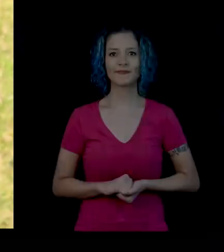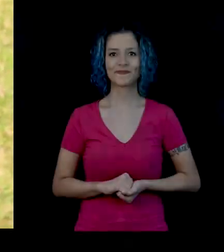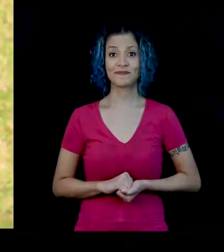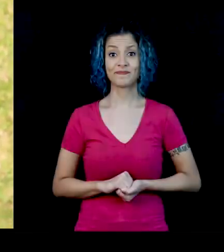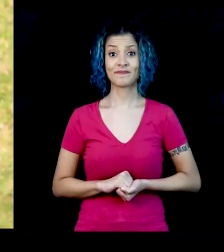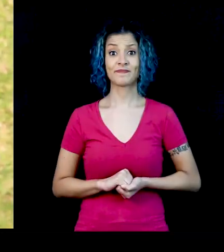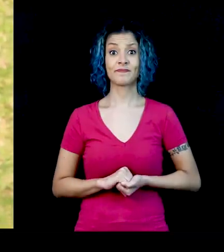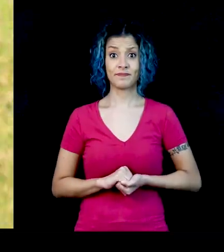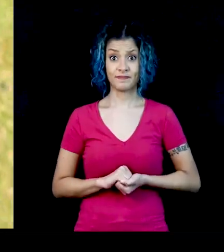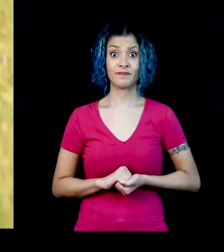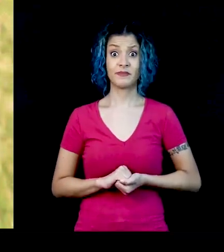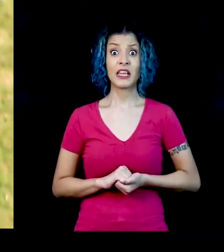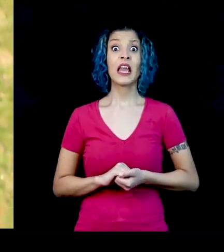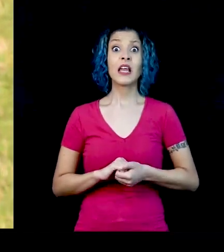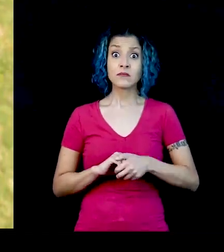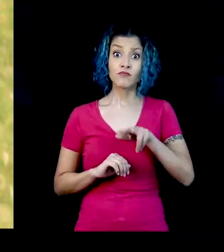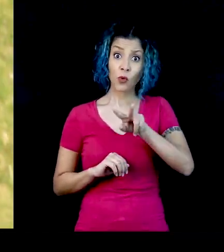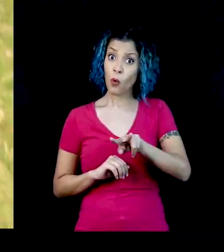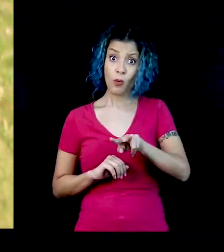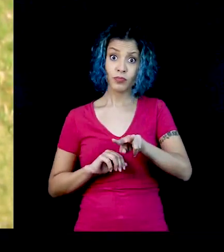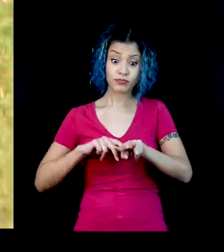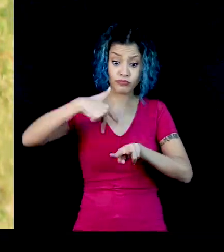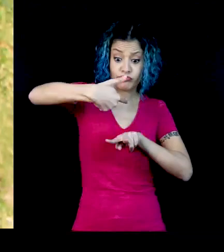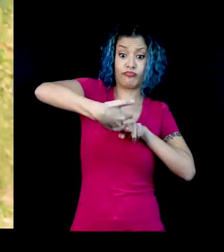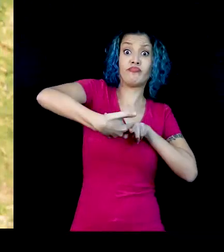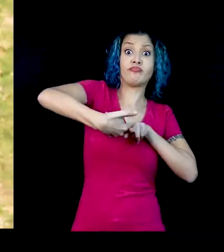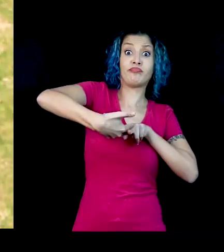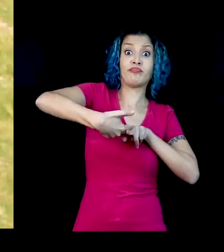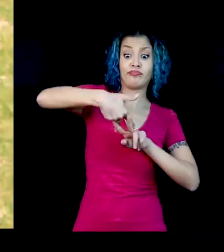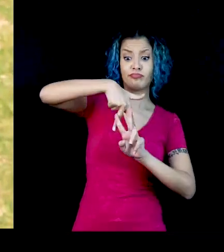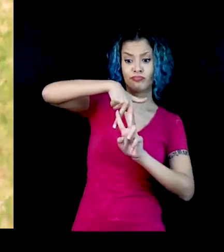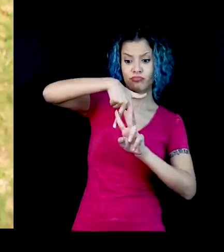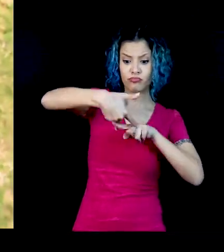E se o corpo fosse ao contrário?